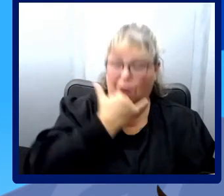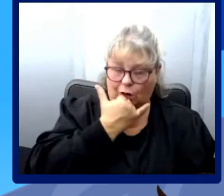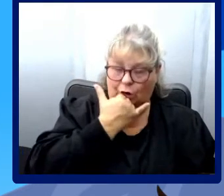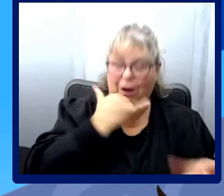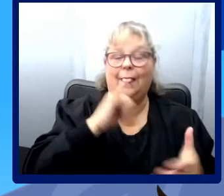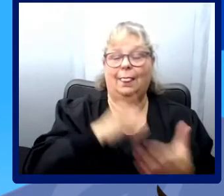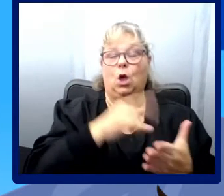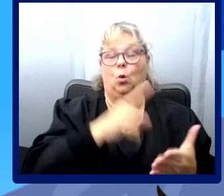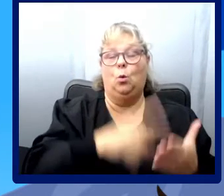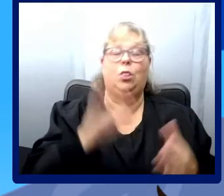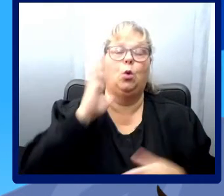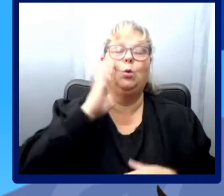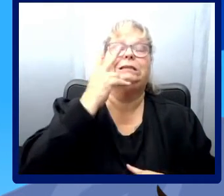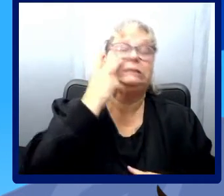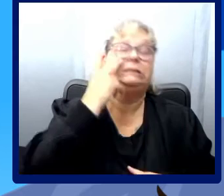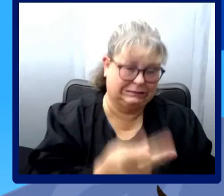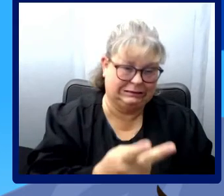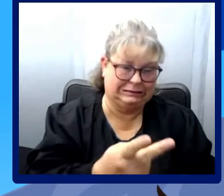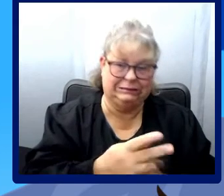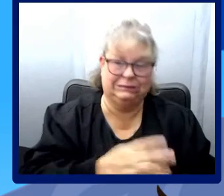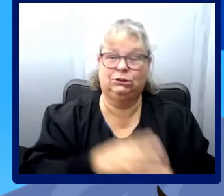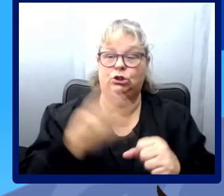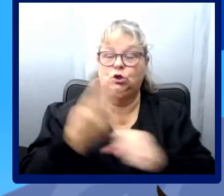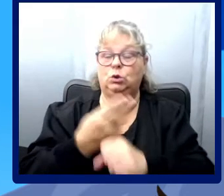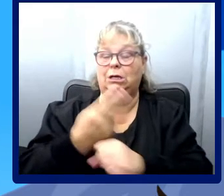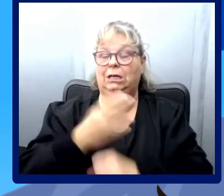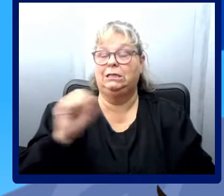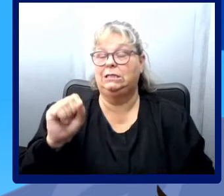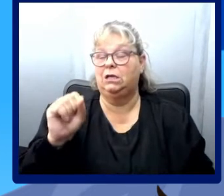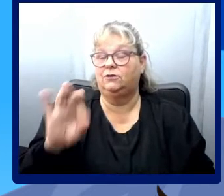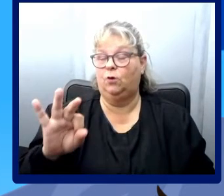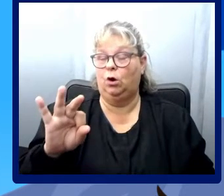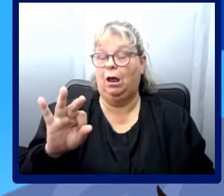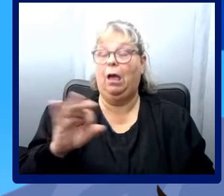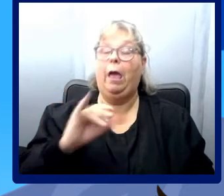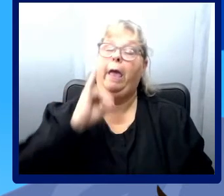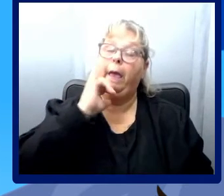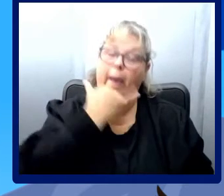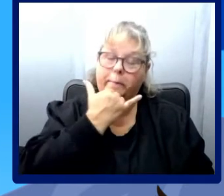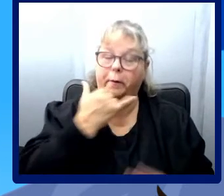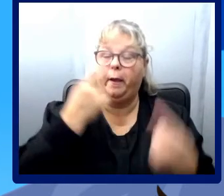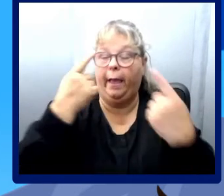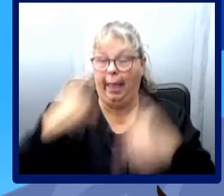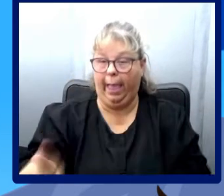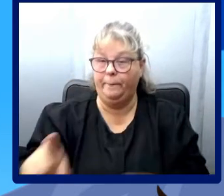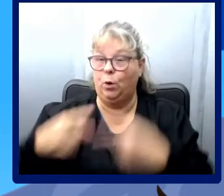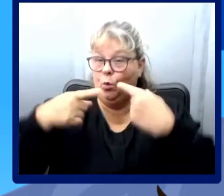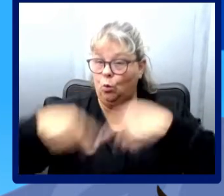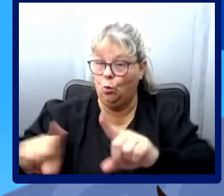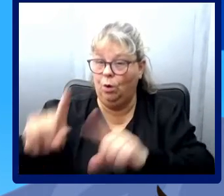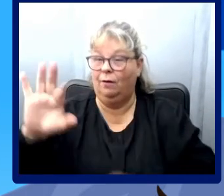Dirán: "Mientras usted estaba usando Salesforce, se produjo un error en el flujo". Recibirán un correo electrónico del flujo: "Y su administrador de Salesforce